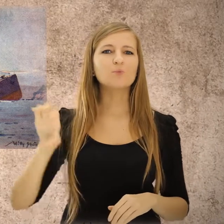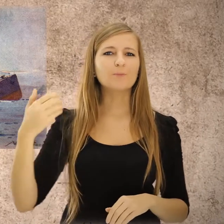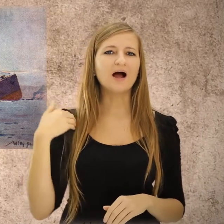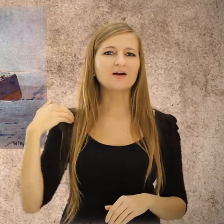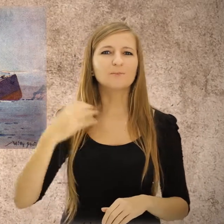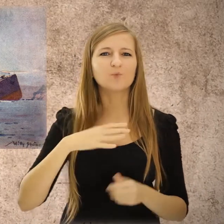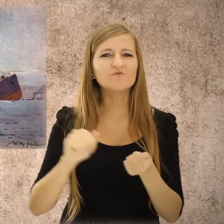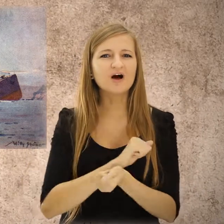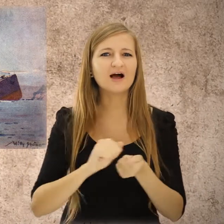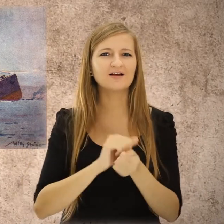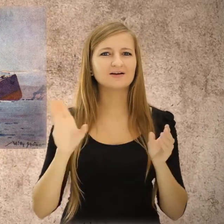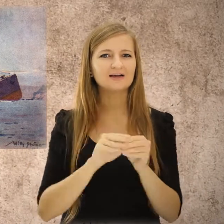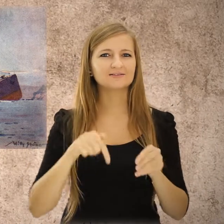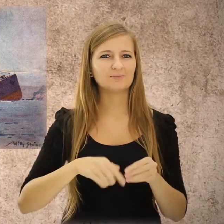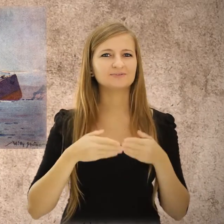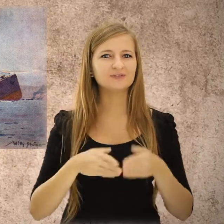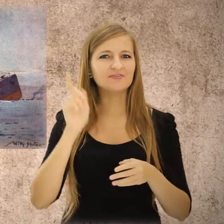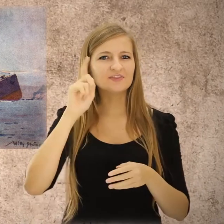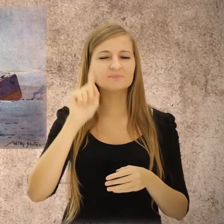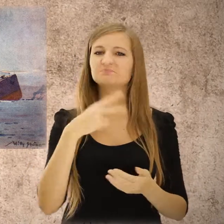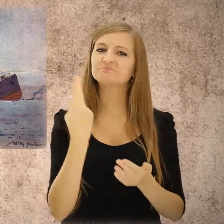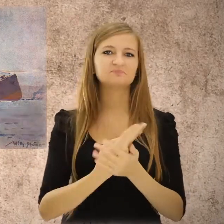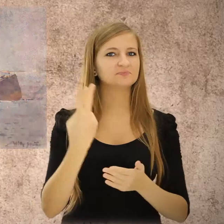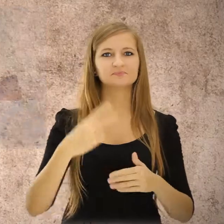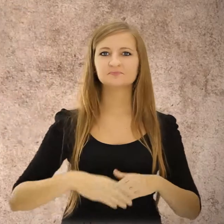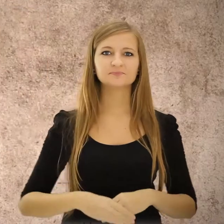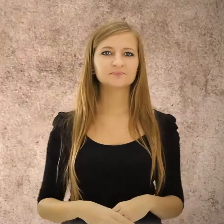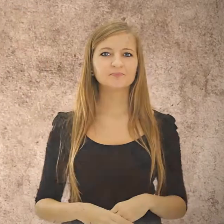Brytyjskiej flocie było bardzo ciężko walczyć z okrętami podwodnymi.